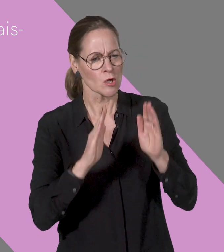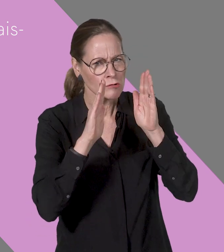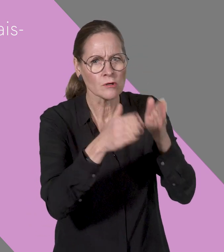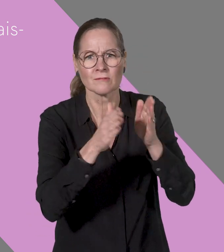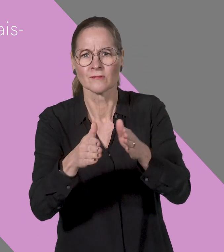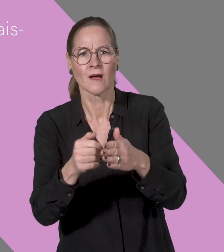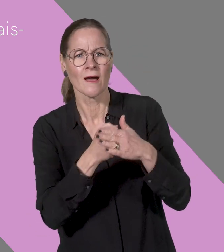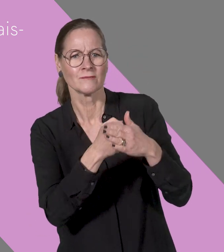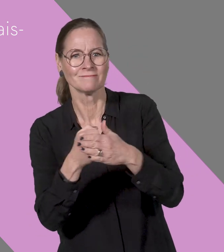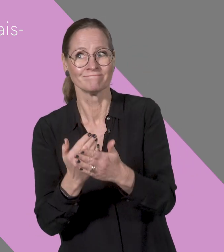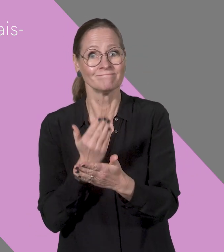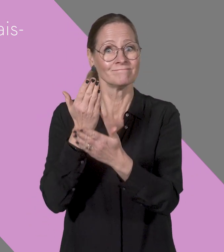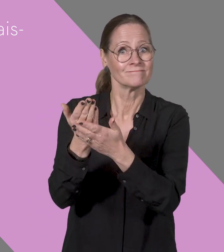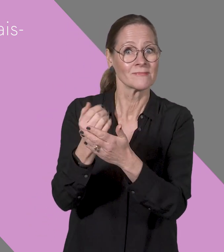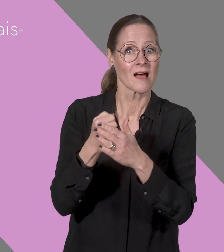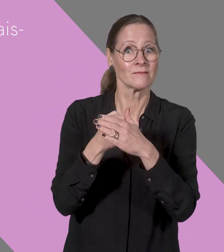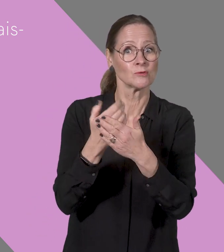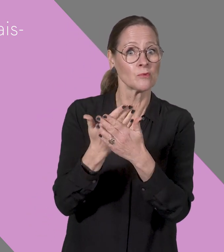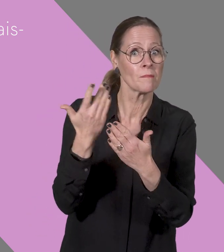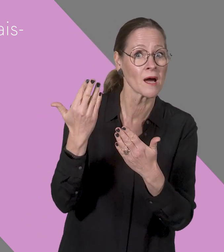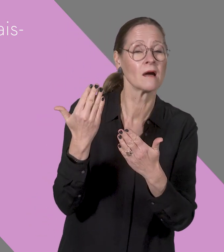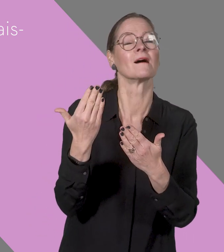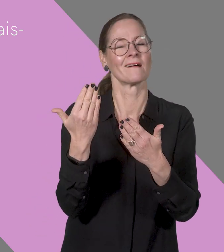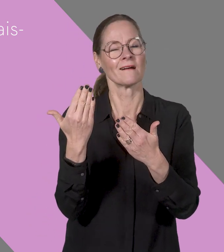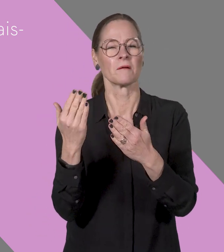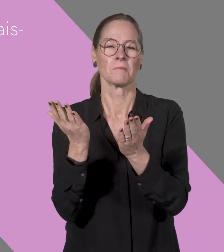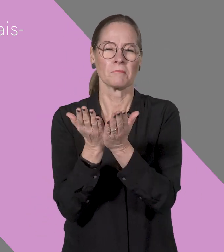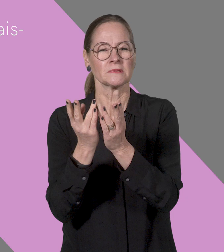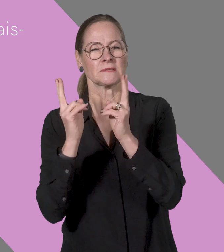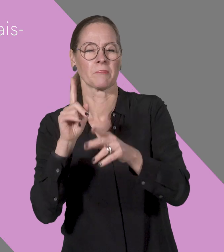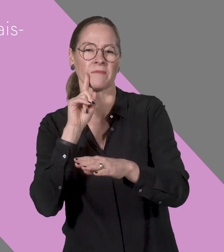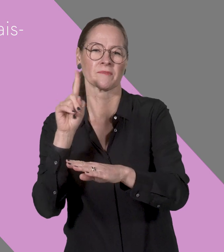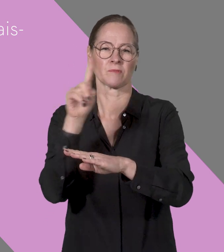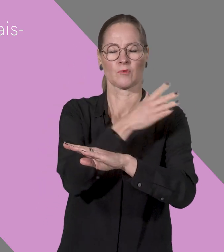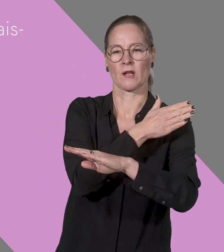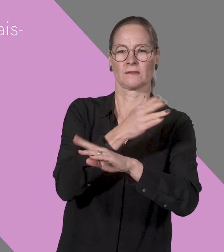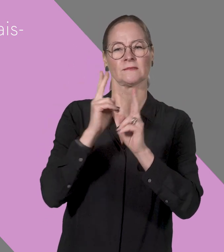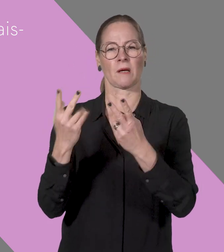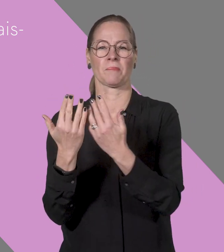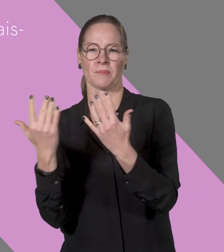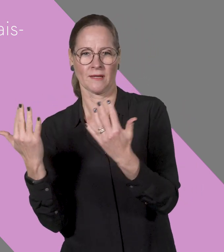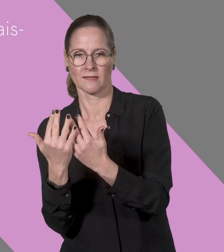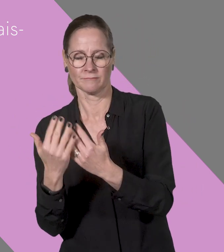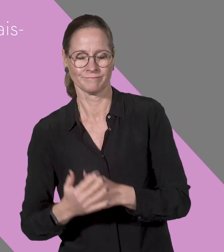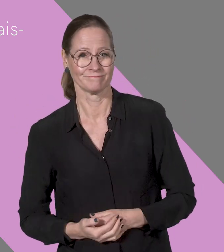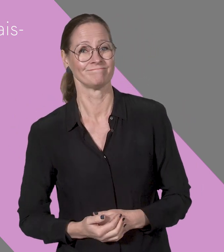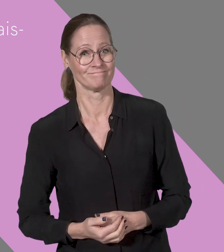Kohdennetuissa avustuksissa ehdotetut avustussummat ovat - pitkälti edellisvuoden mukaisia.